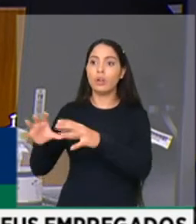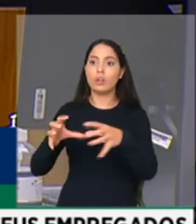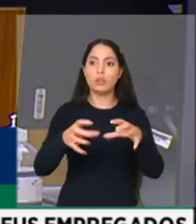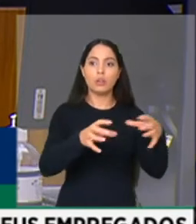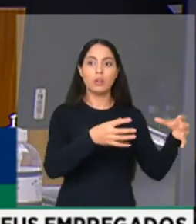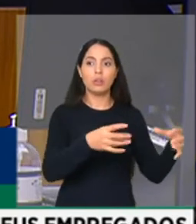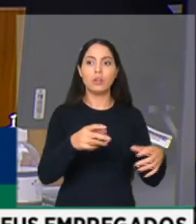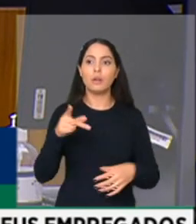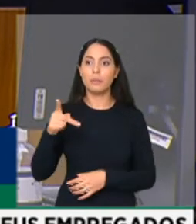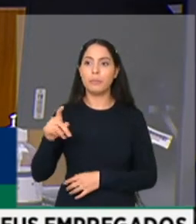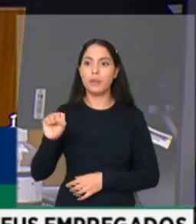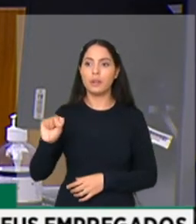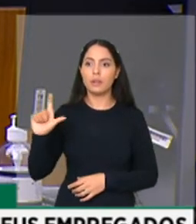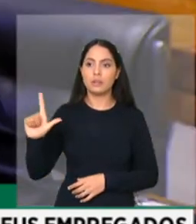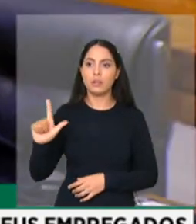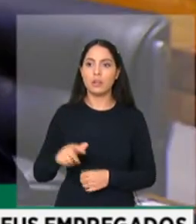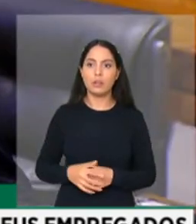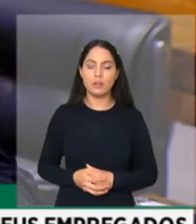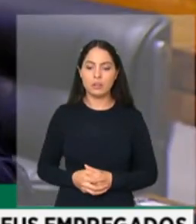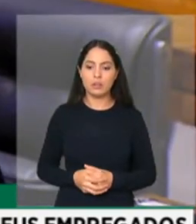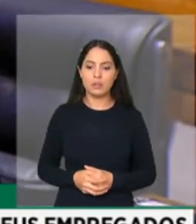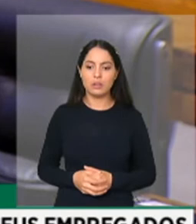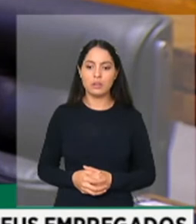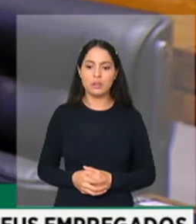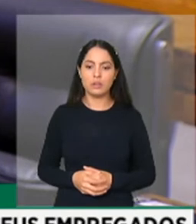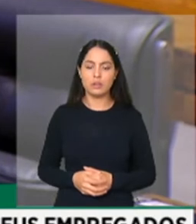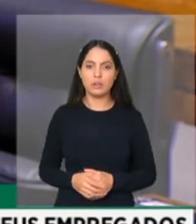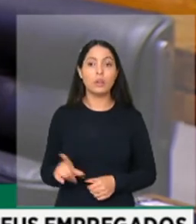ORIENTA O PSL? -- [DEPUTADO]: PRESIDENTE O PSL O DESTAQUE É DO PRÓPRIO BLOCO, HÁ